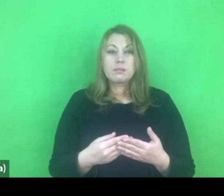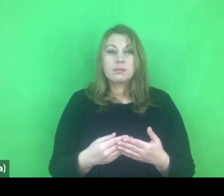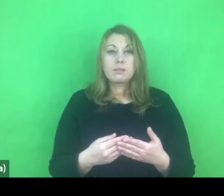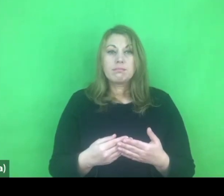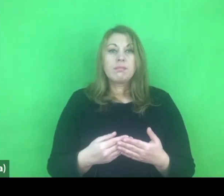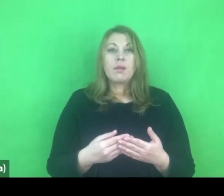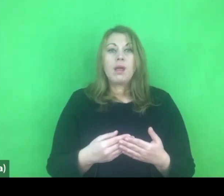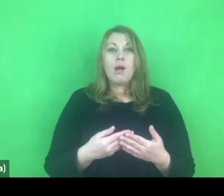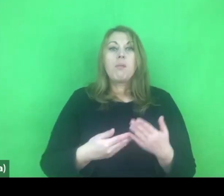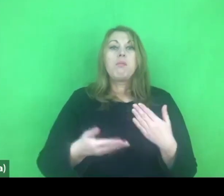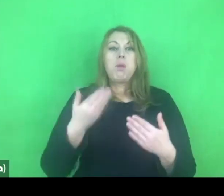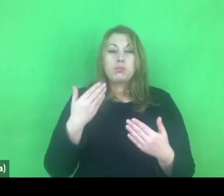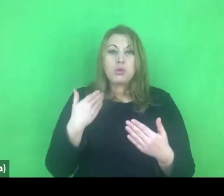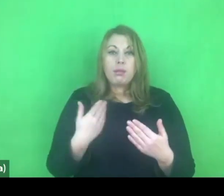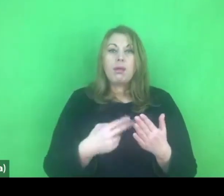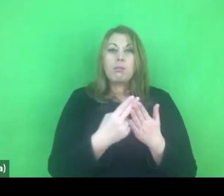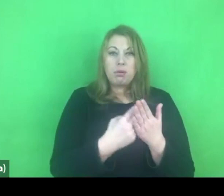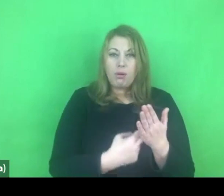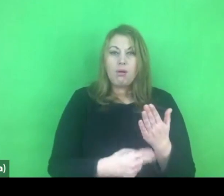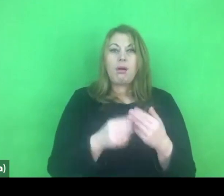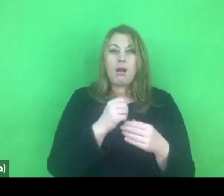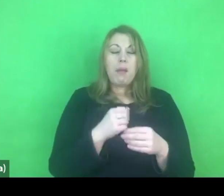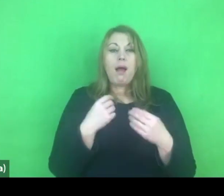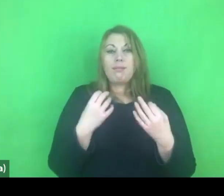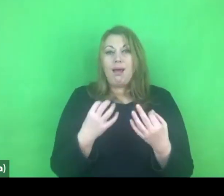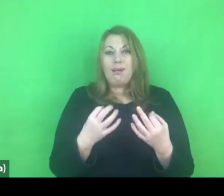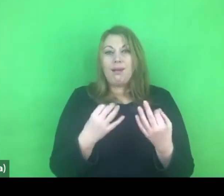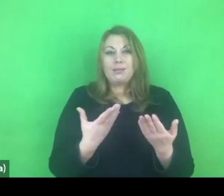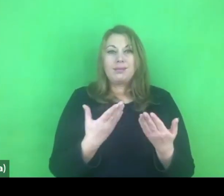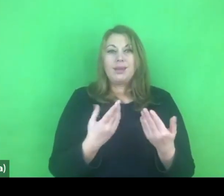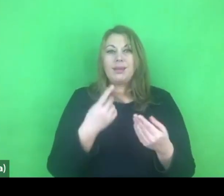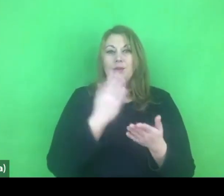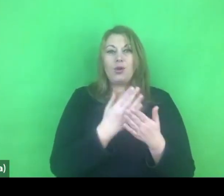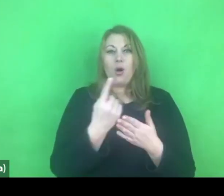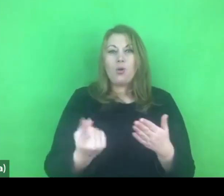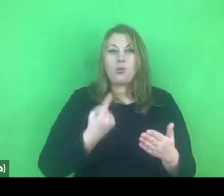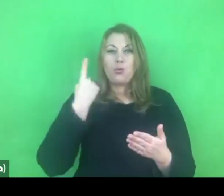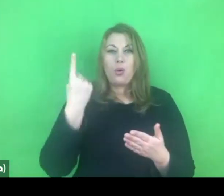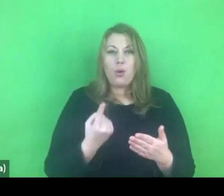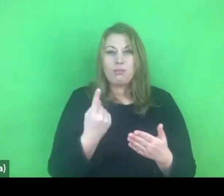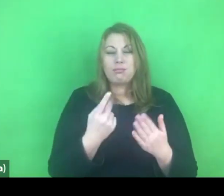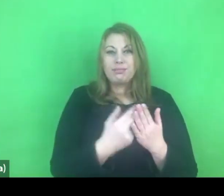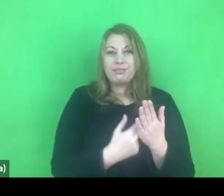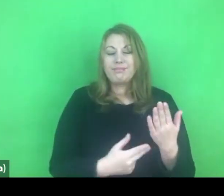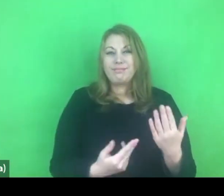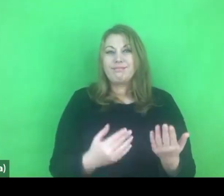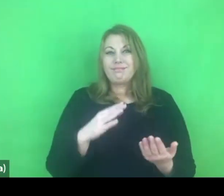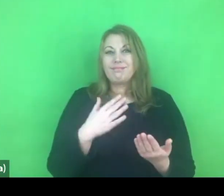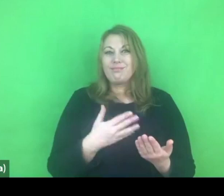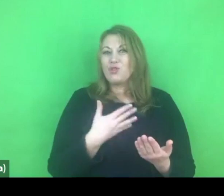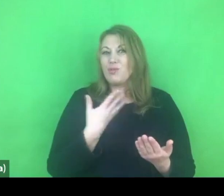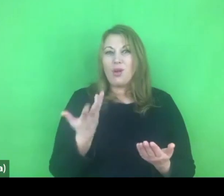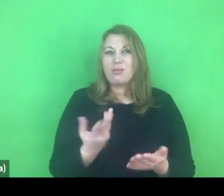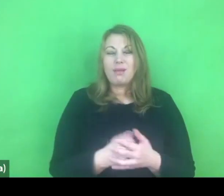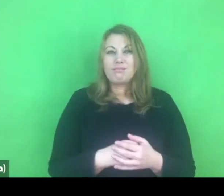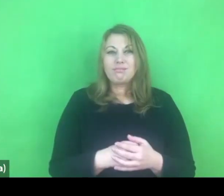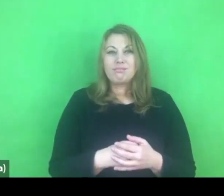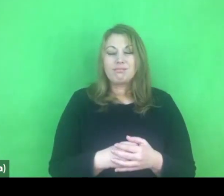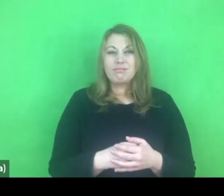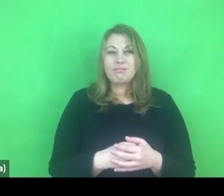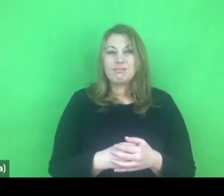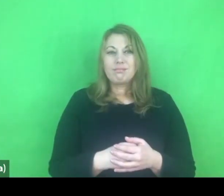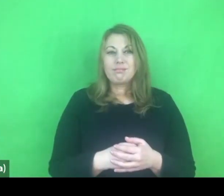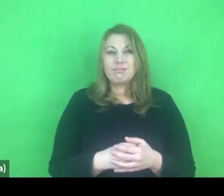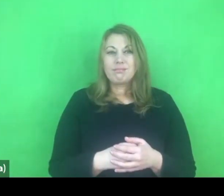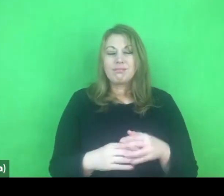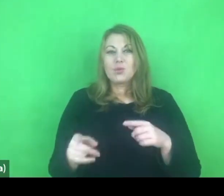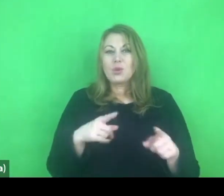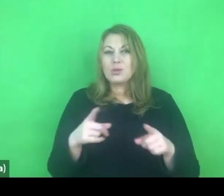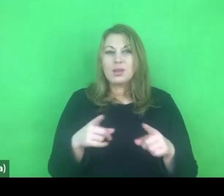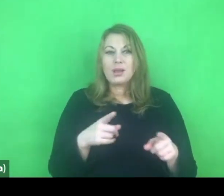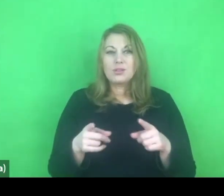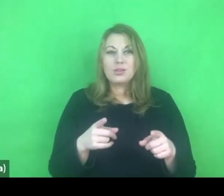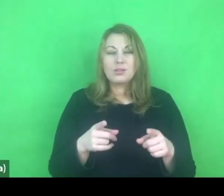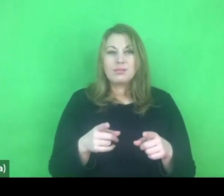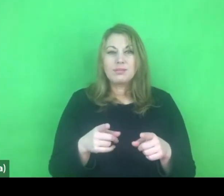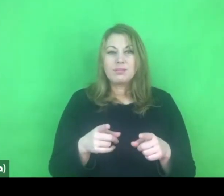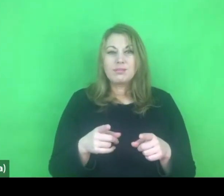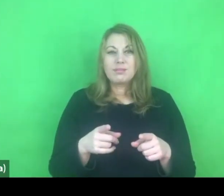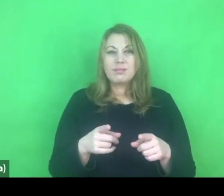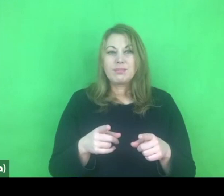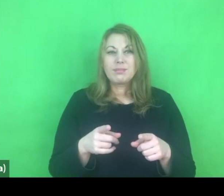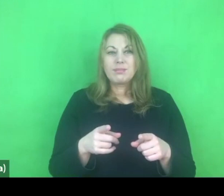Natomiast fakt długości trwania pokazuje, że będzie to (tak mówiąc kolokwialnie) para w gwizdek,